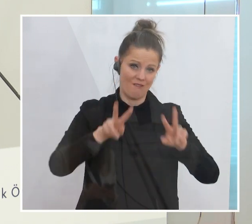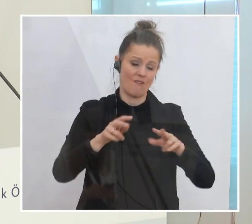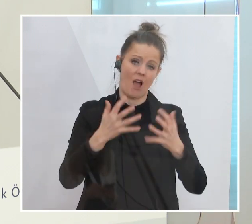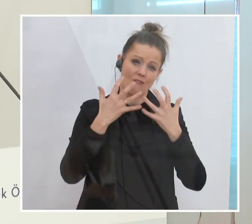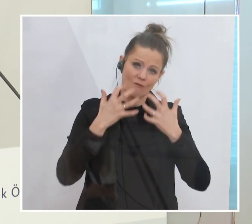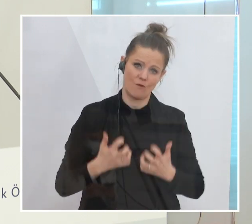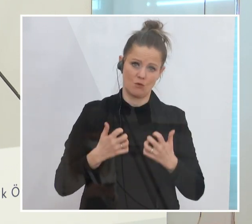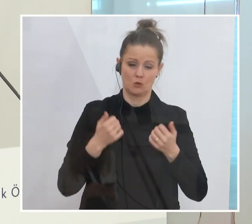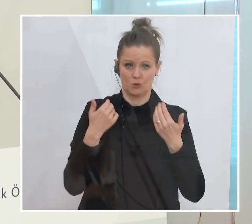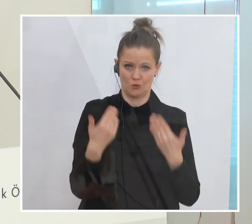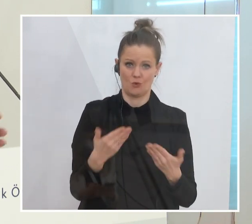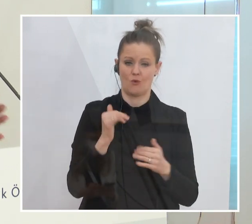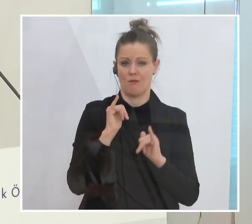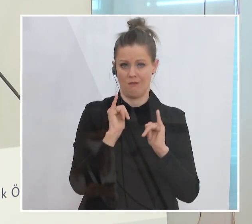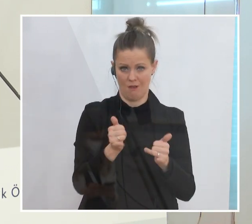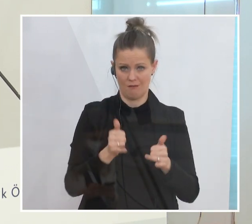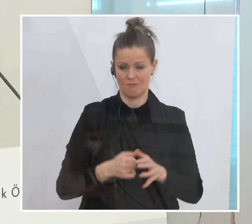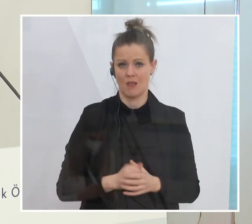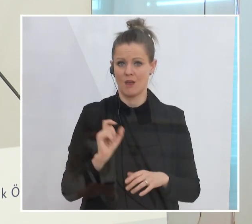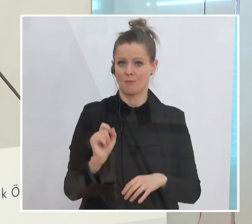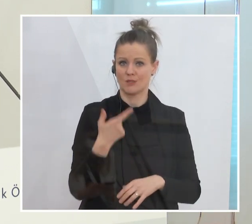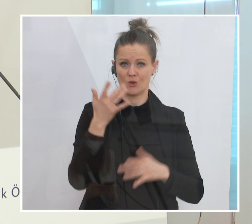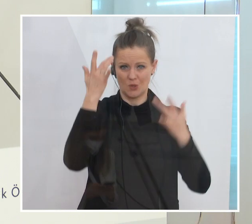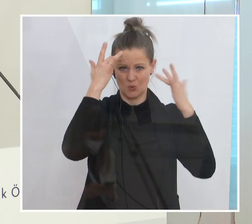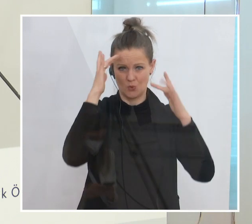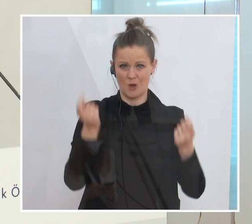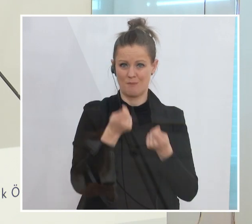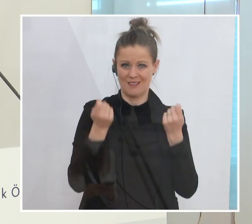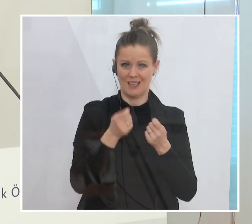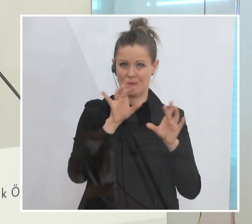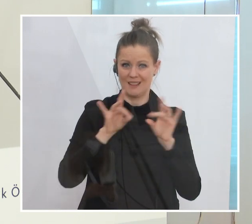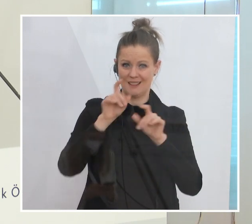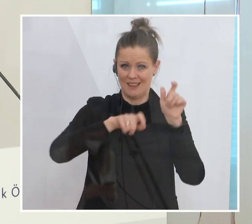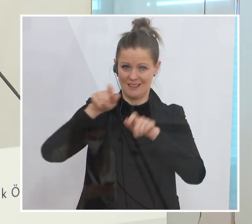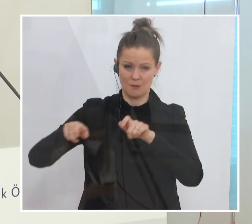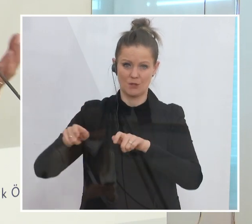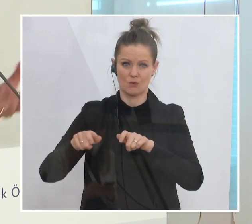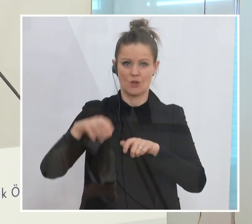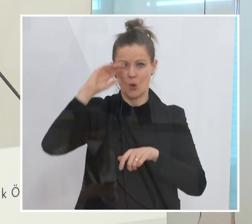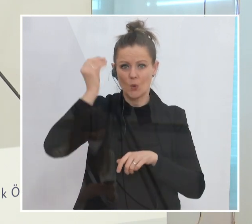natürlich die in den Kulturbetrieben Tätigen, die Künstlerinnen und Künstler, aber auch wir